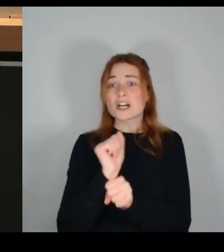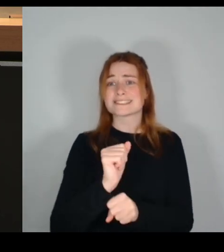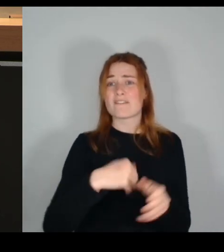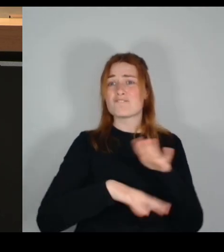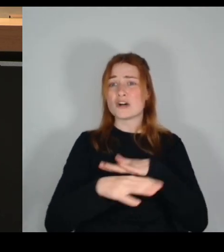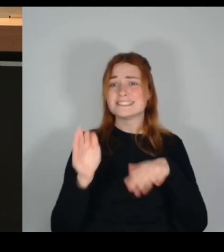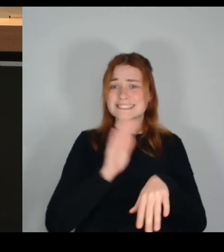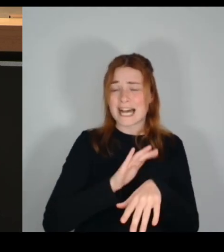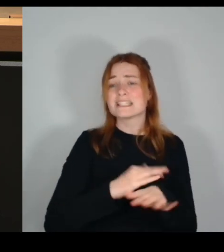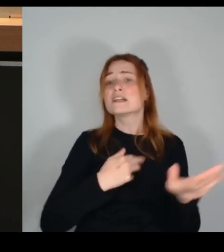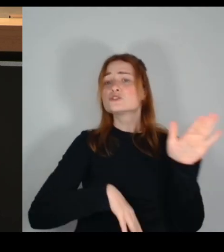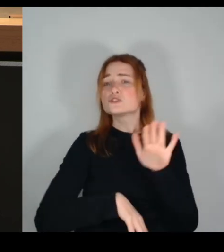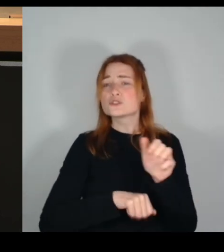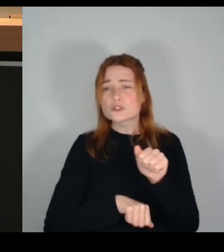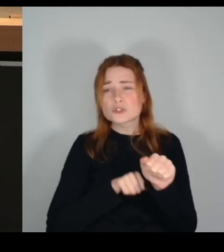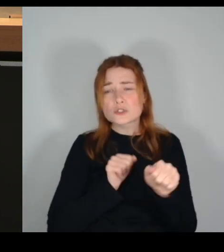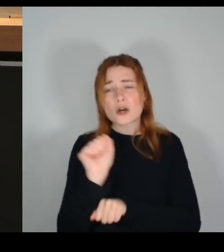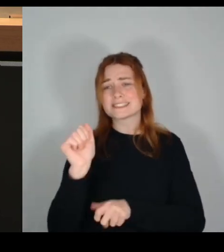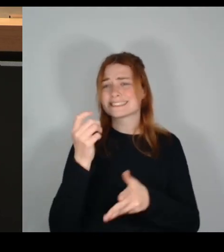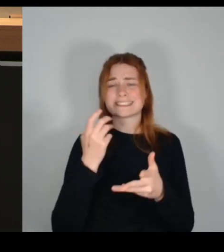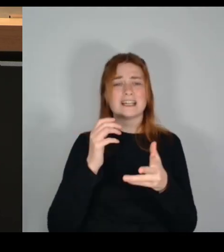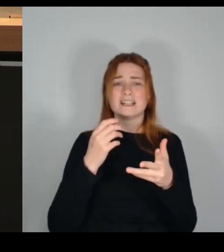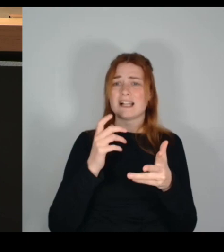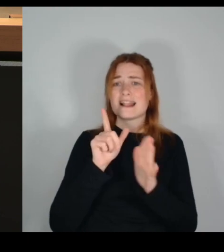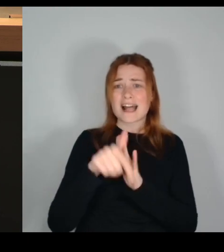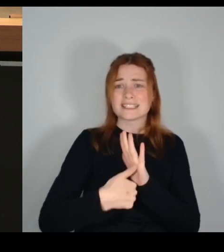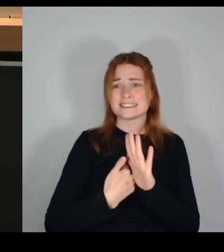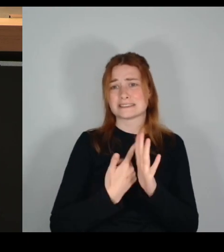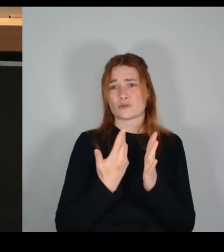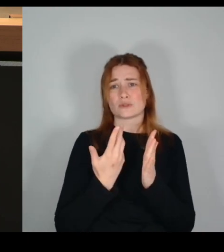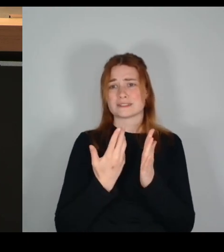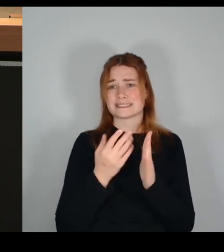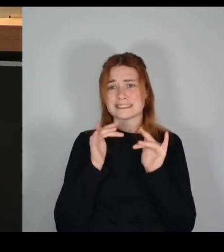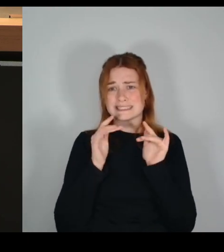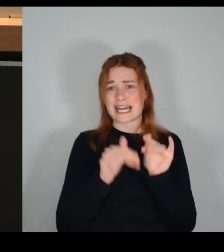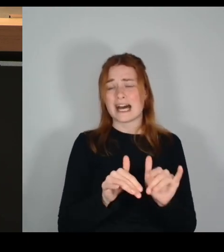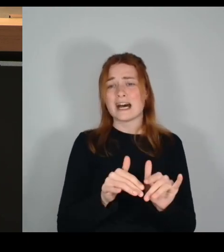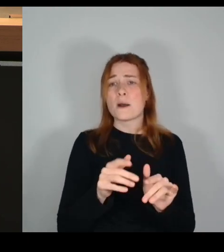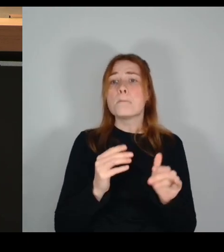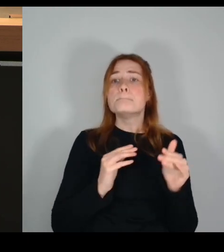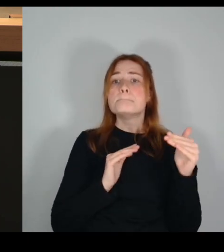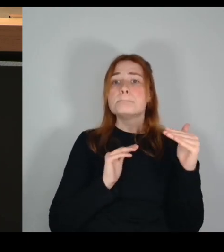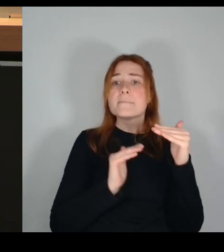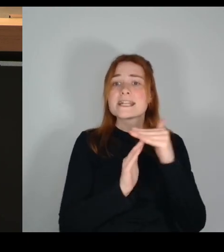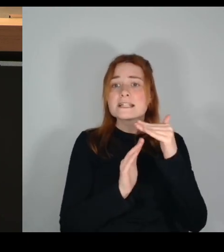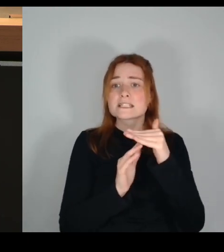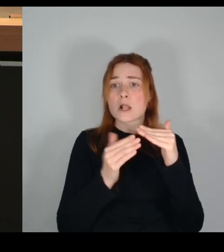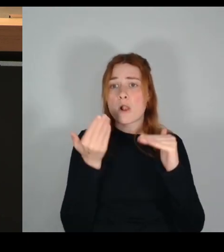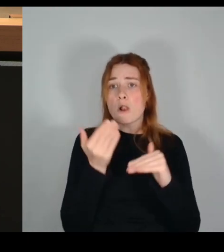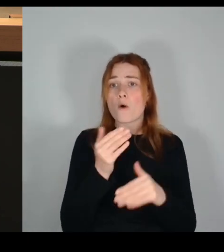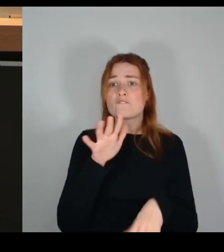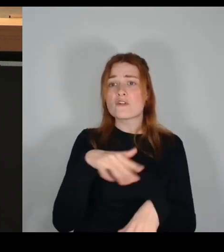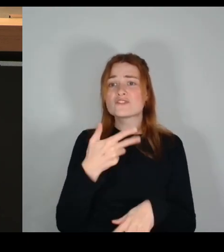einen ordentlichen Mindestlohn 15 €, damit das Armutsfest ist. Deswegen brauchen wir eine höhere Tarifbindung, damit die Leute auch